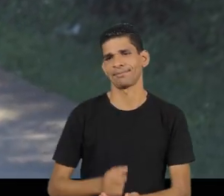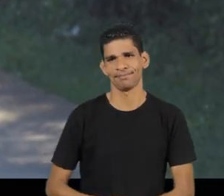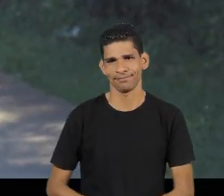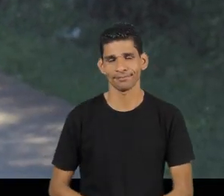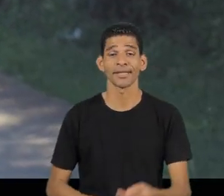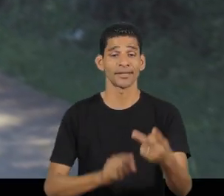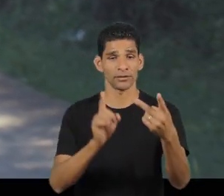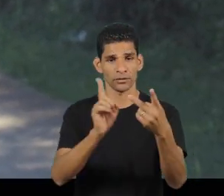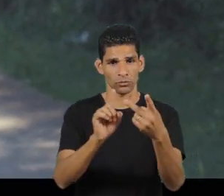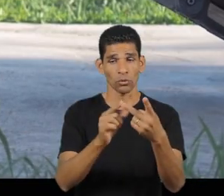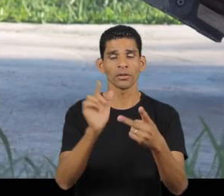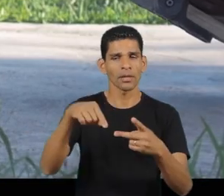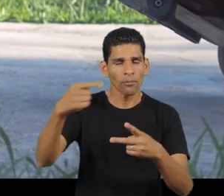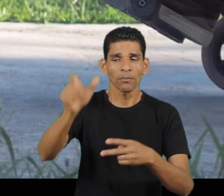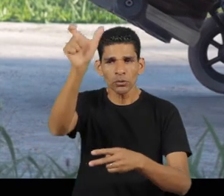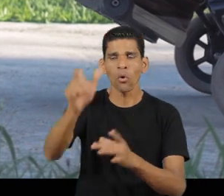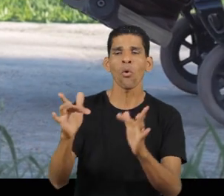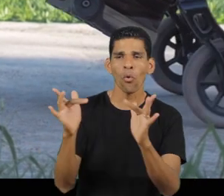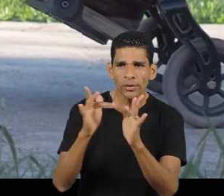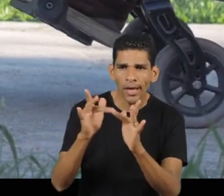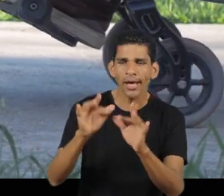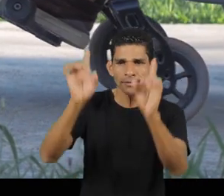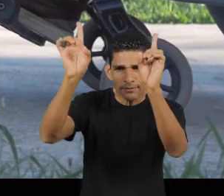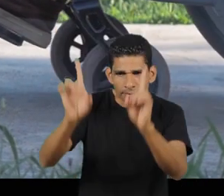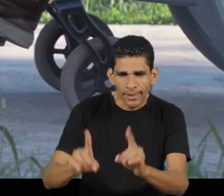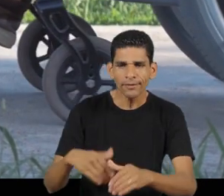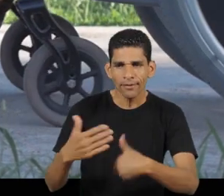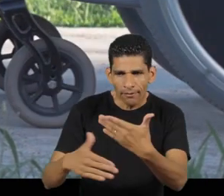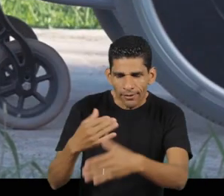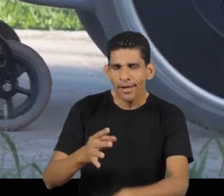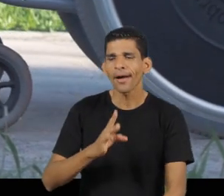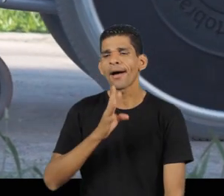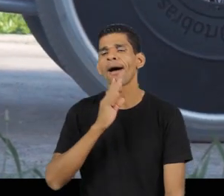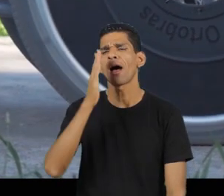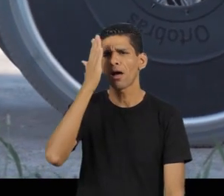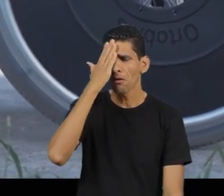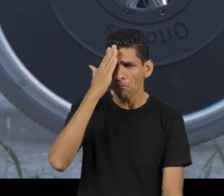assim por diante. Depois de algum tempo de convivência,